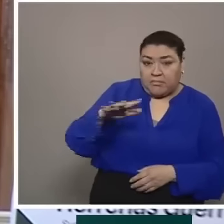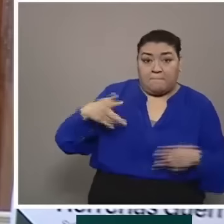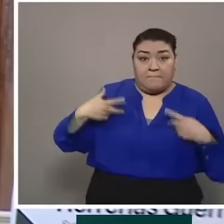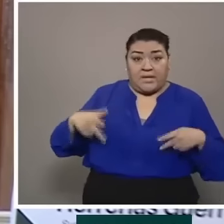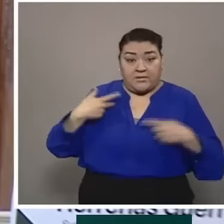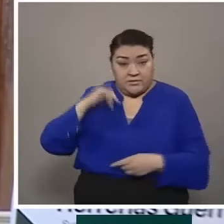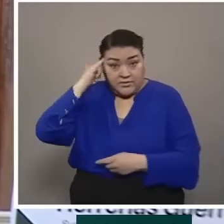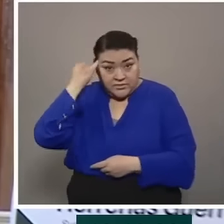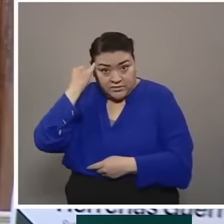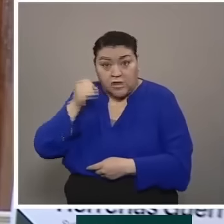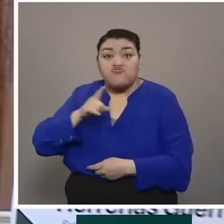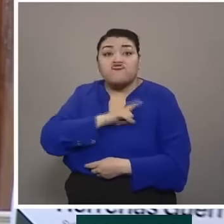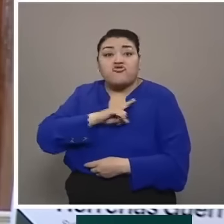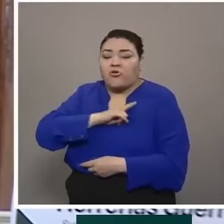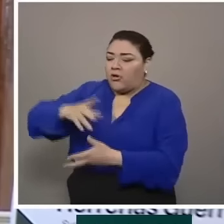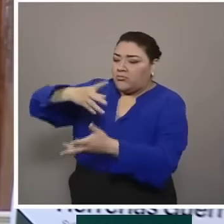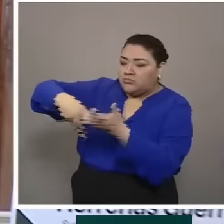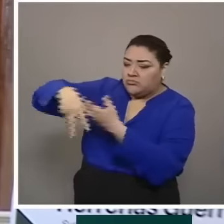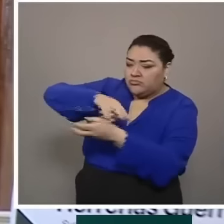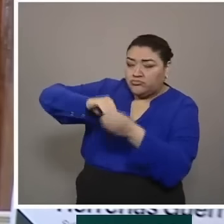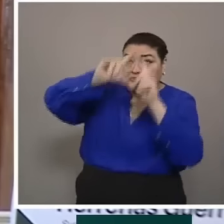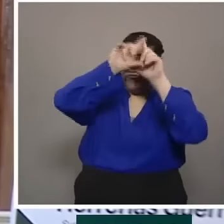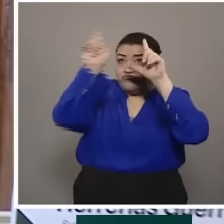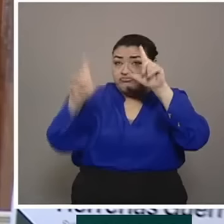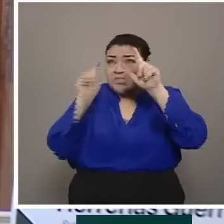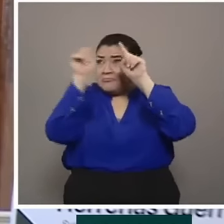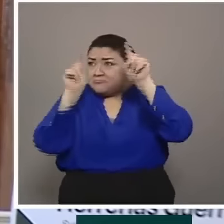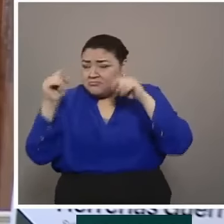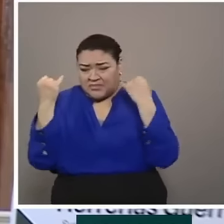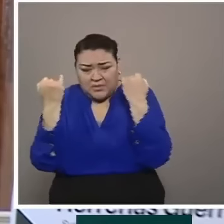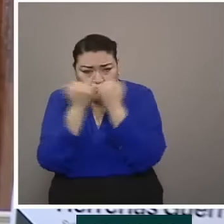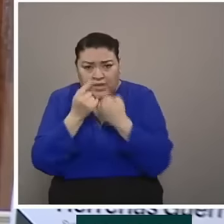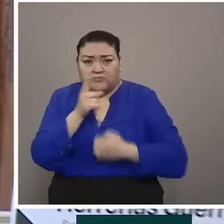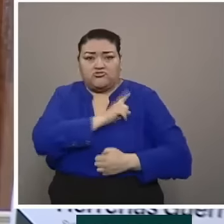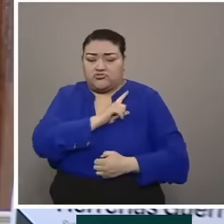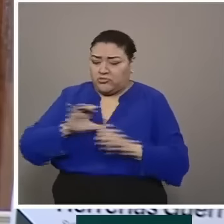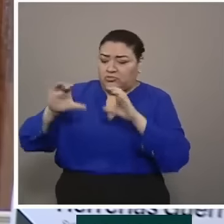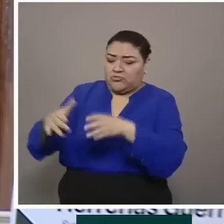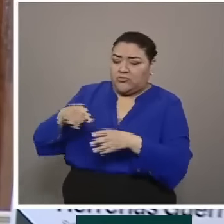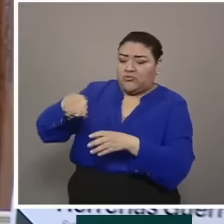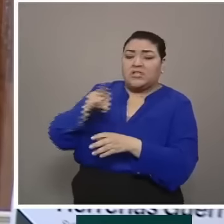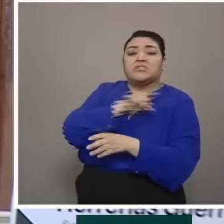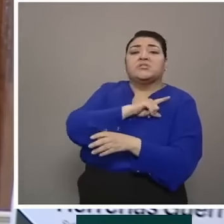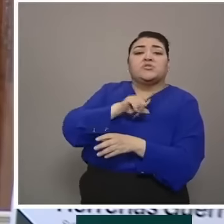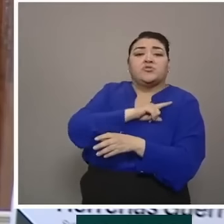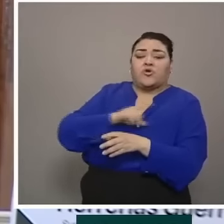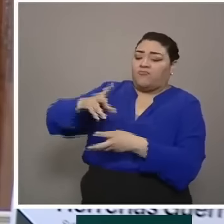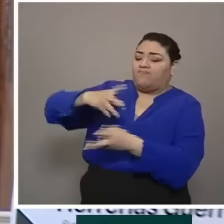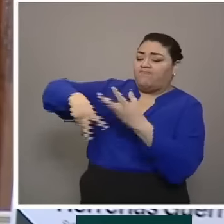pueblos y comunidades indígenas como sujetos de derecho público. Y en este sentido, actualmente no